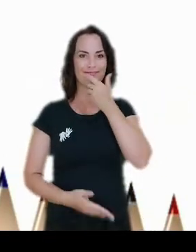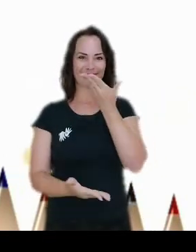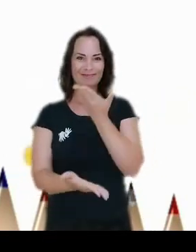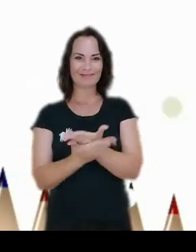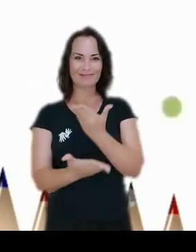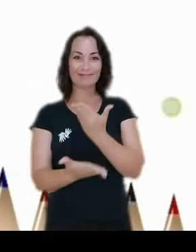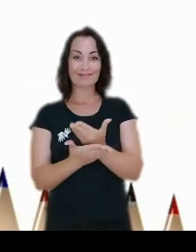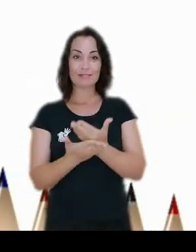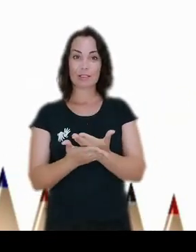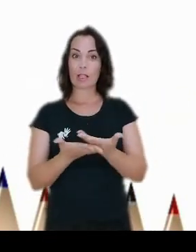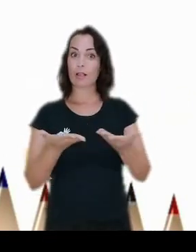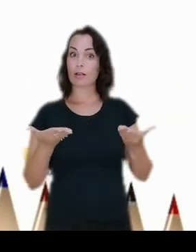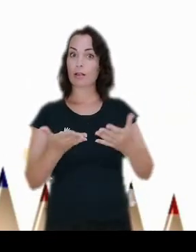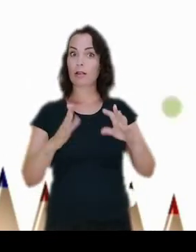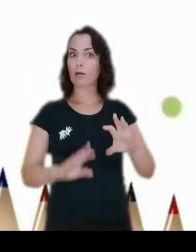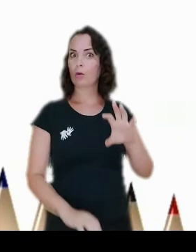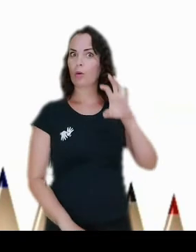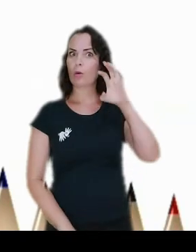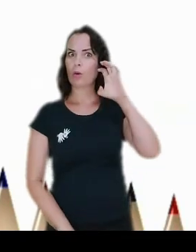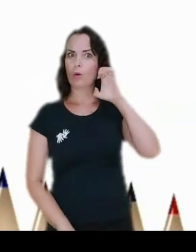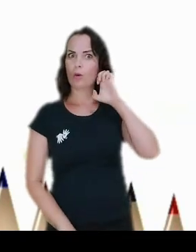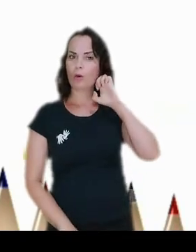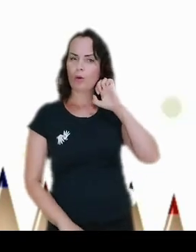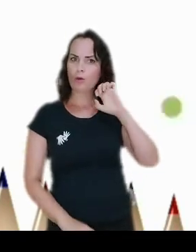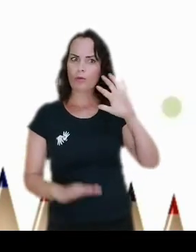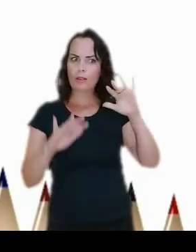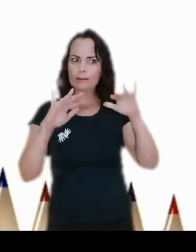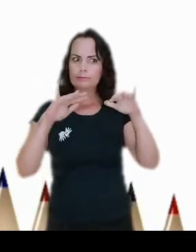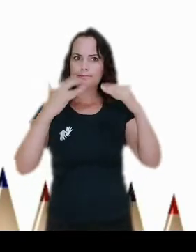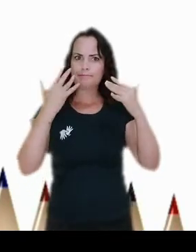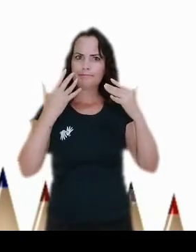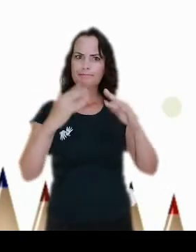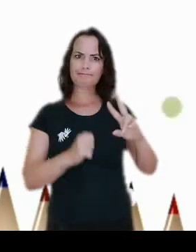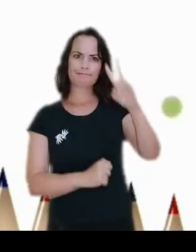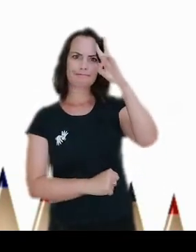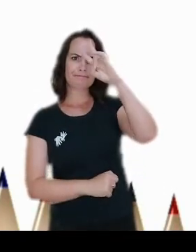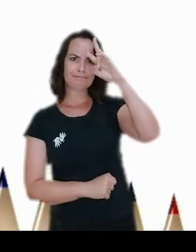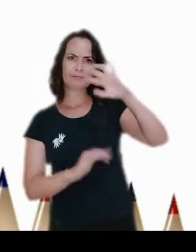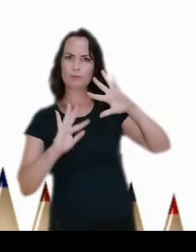vamos ouvir com atenção, revisar e repetir comigo tudo o que aprendemos hoje?